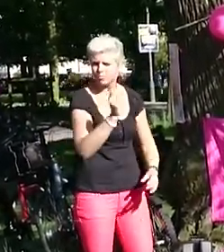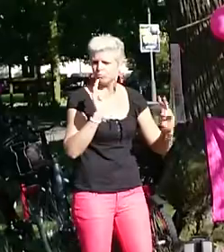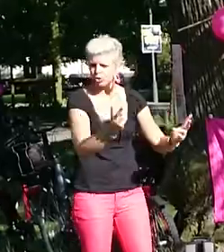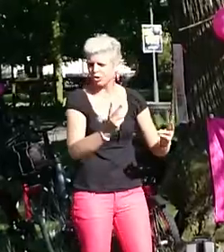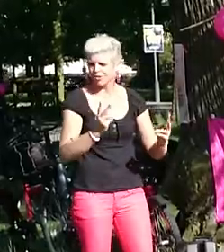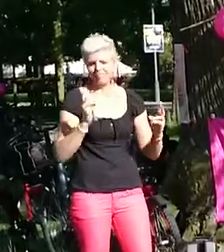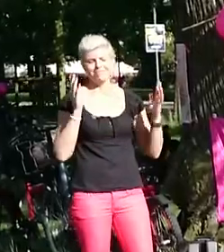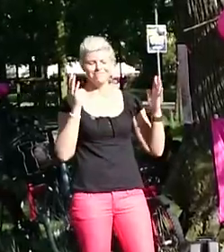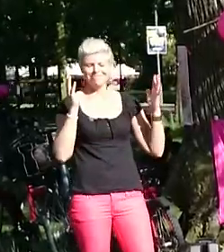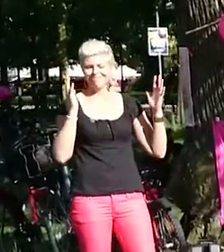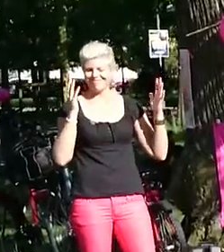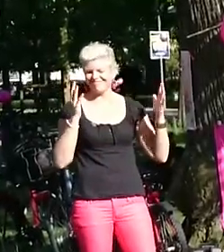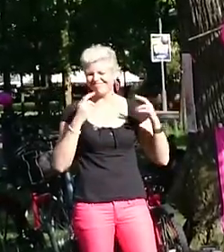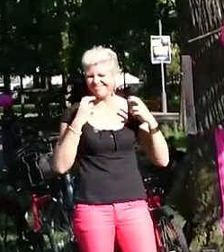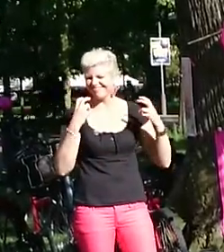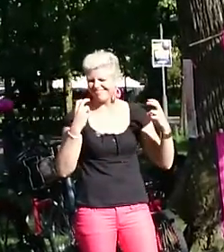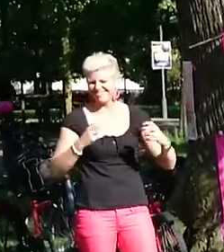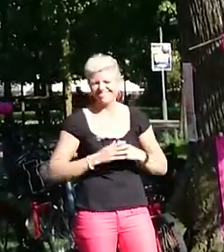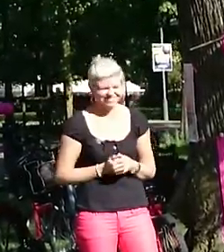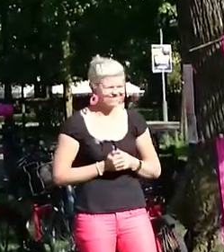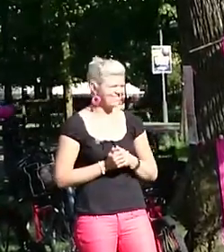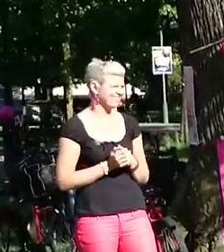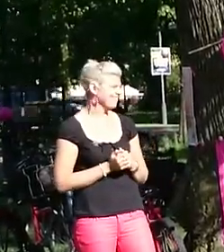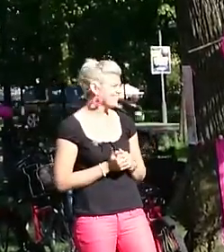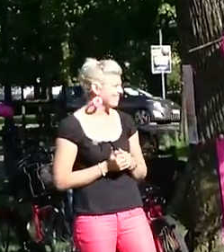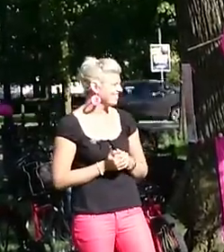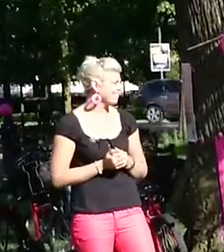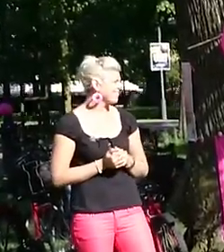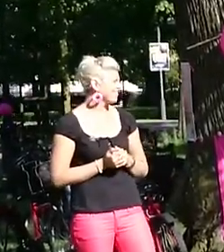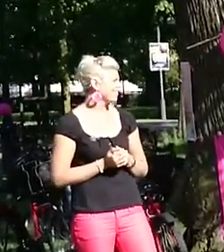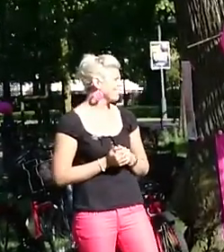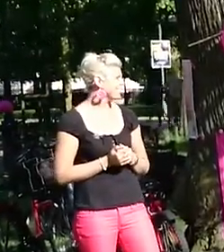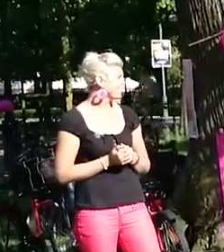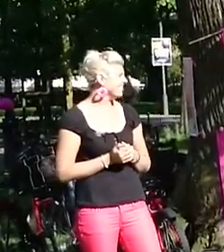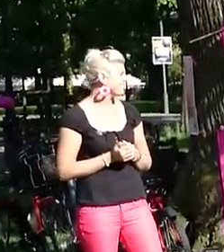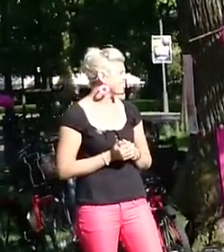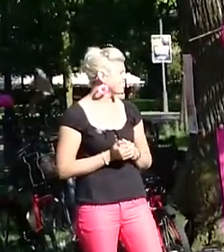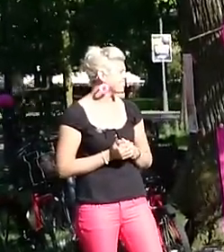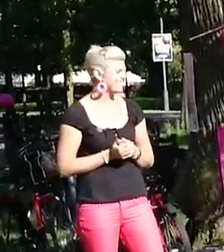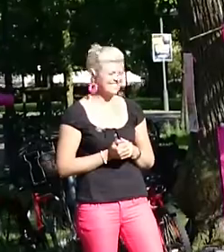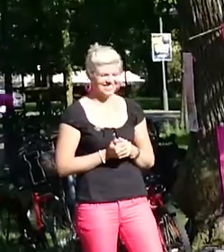[Applåder]